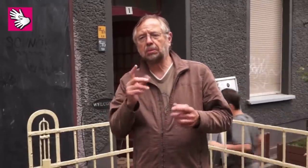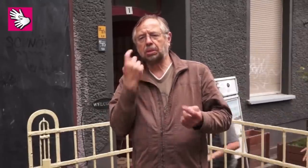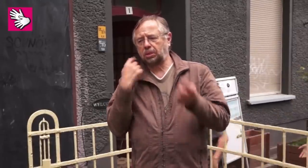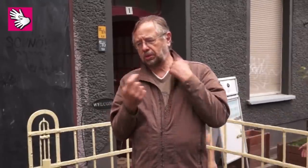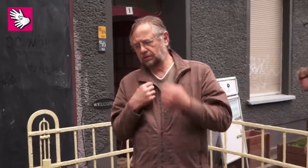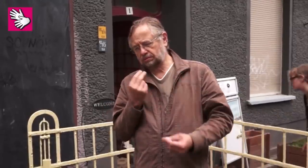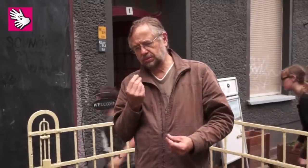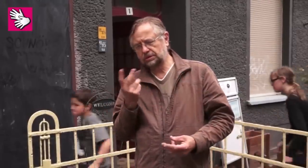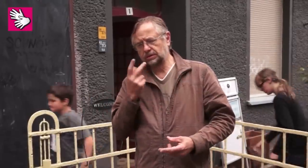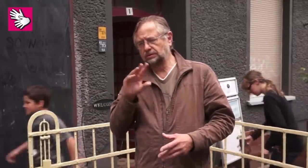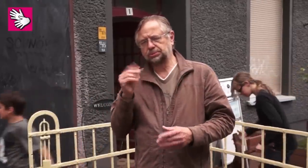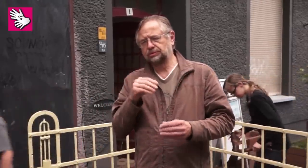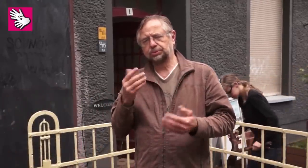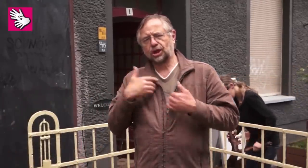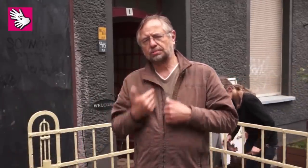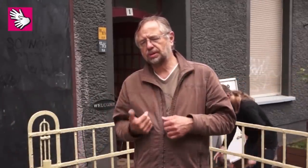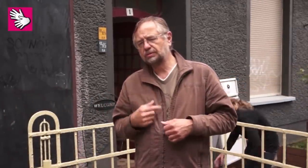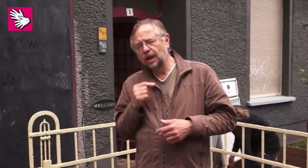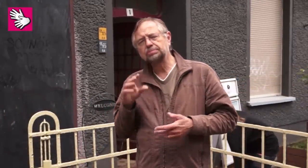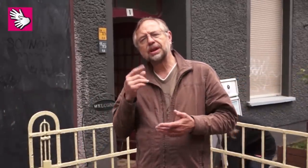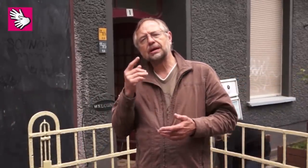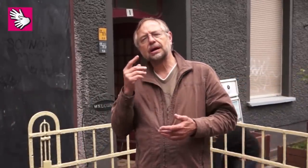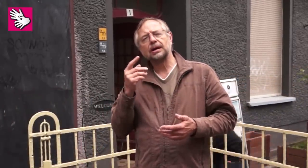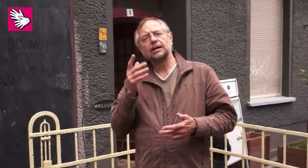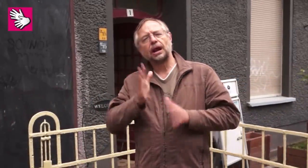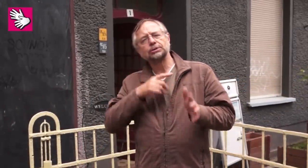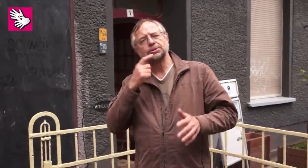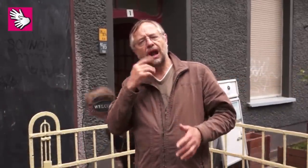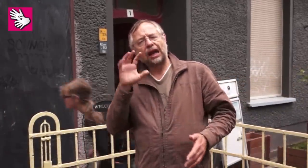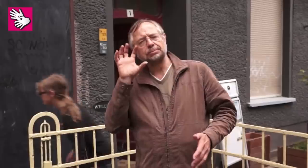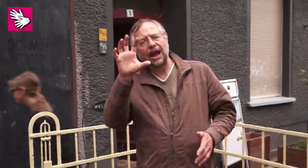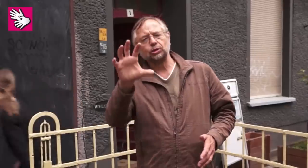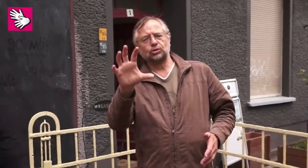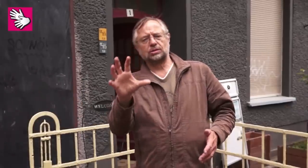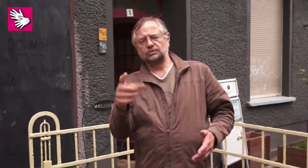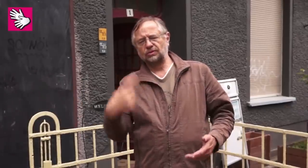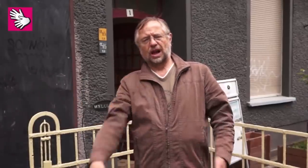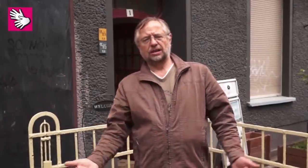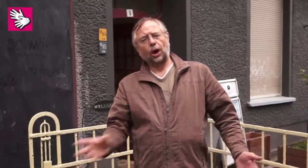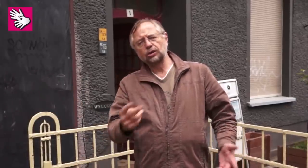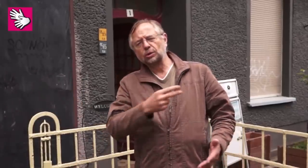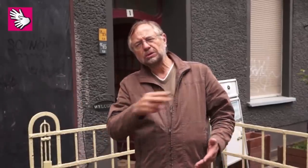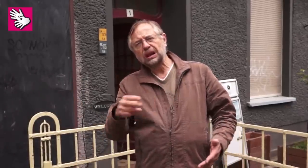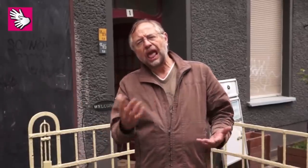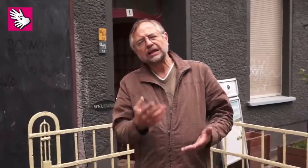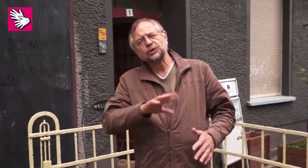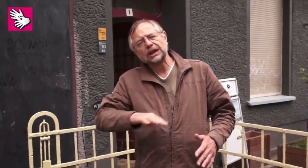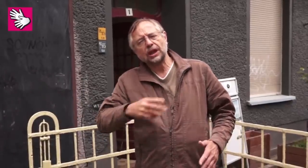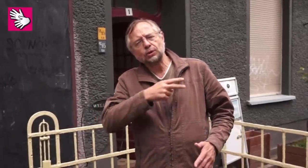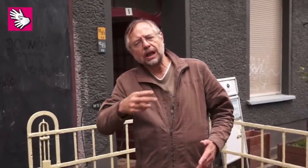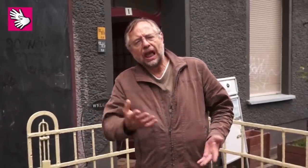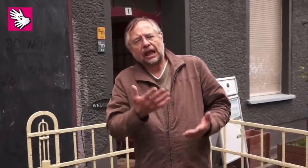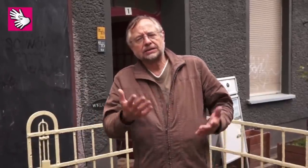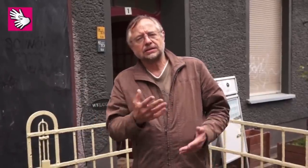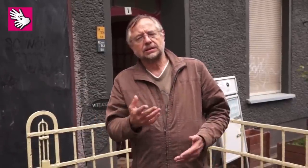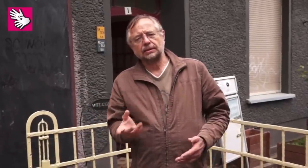so haben die keine gebärdensprachlichen Einblendungen oder Untertitel. Das heisst,